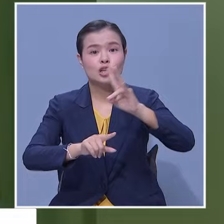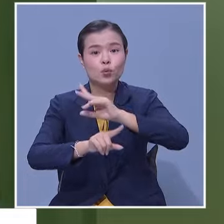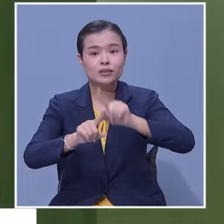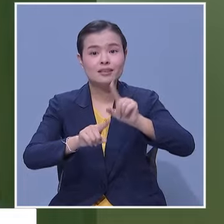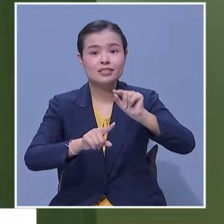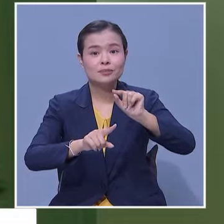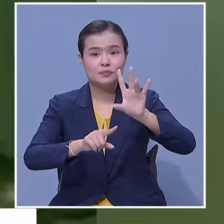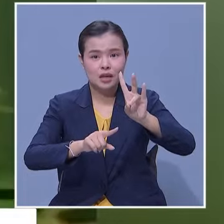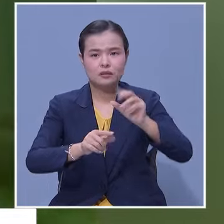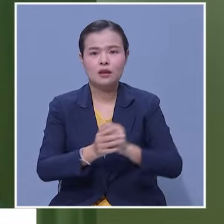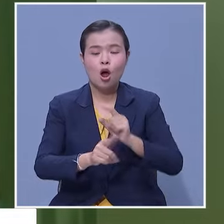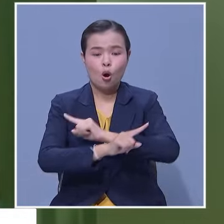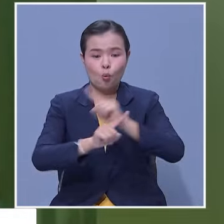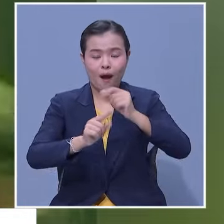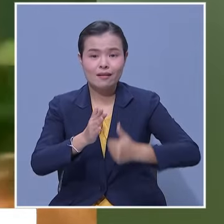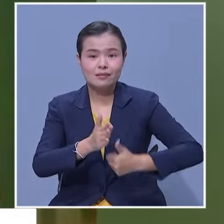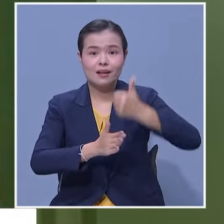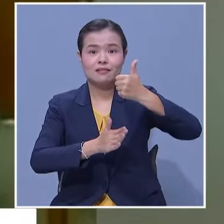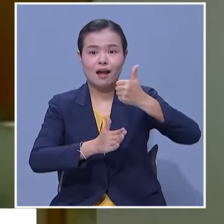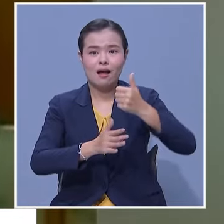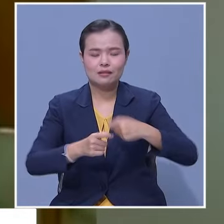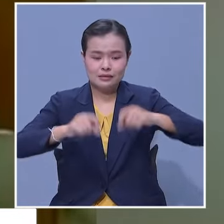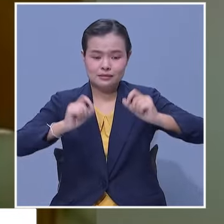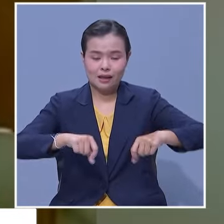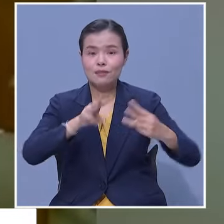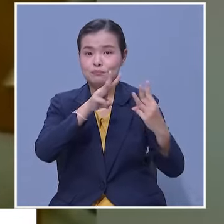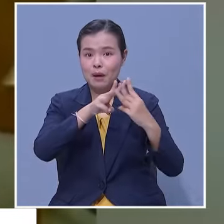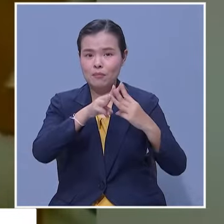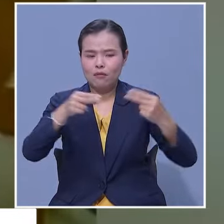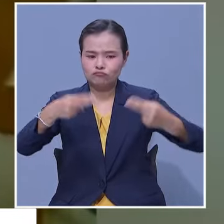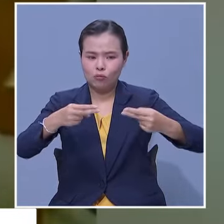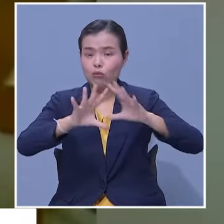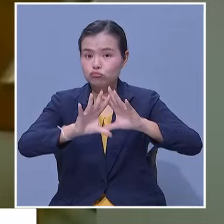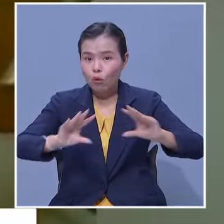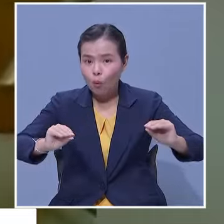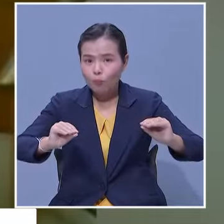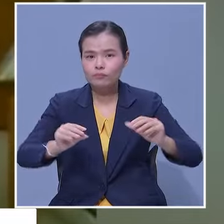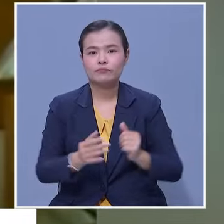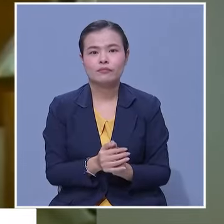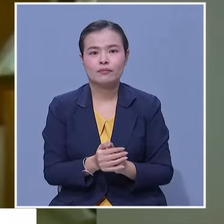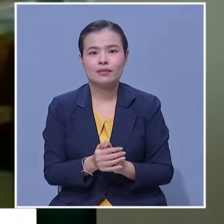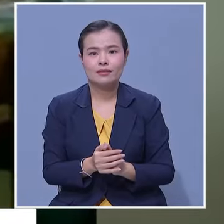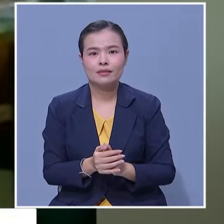เป็นวันแห่งชัยชนะแม้ว่าการลงนำในข้อตกลง สงบสึกจะนำมาซึ่งการกำหนดเขตแดนแบ่งคาบ